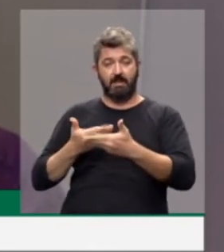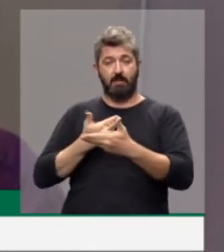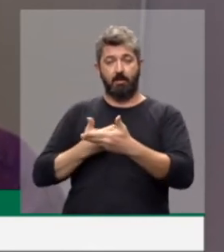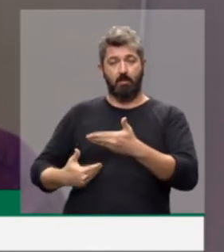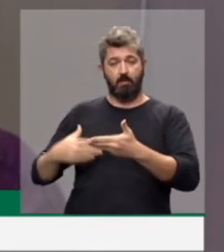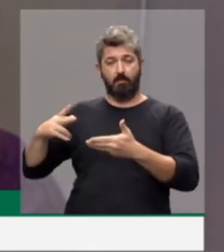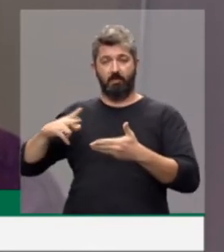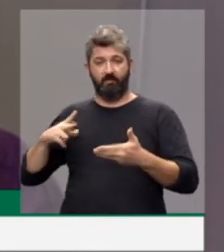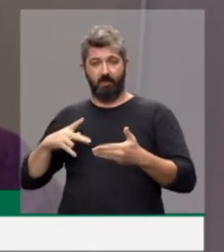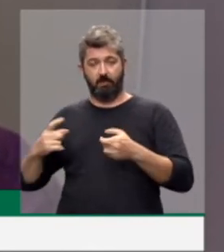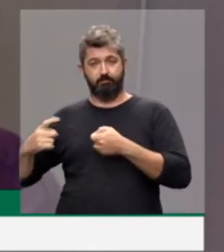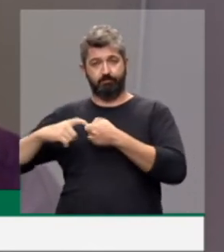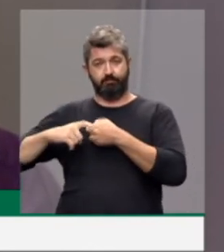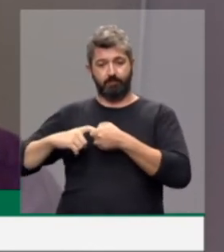CIÊNCIA E TECNOLOGIA. E POR FIM ABRE-SE TAMBÉM UMA